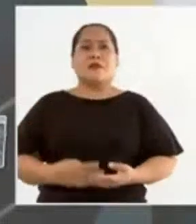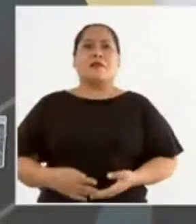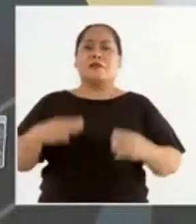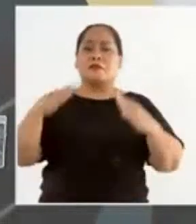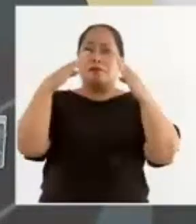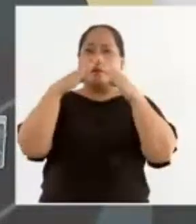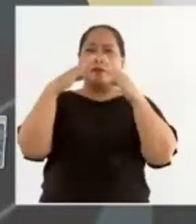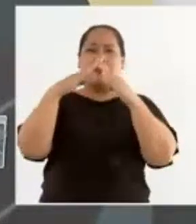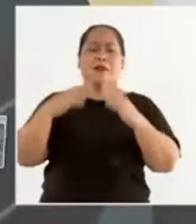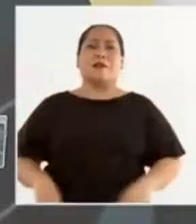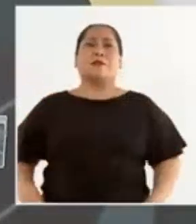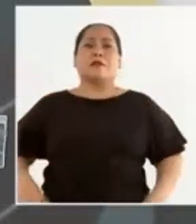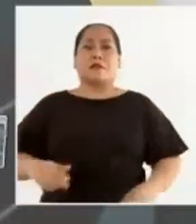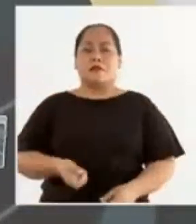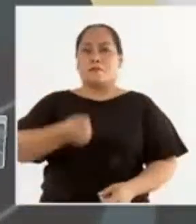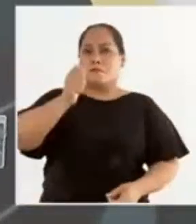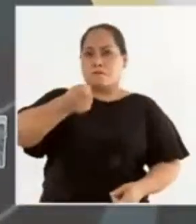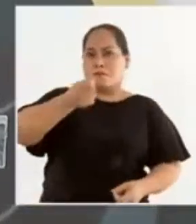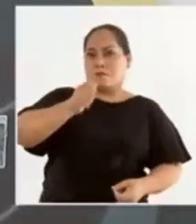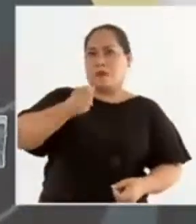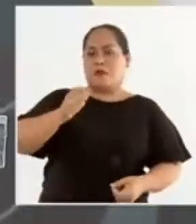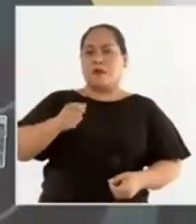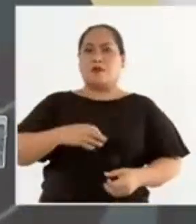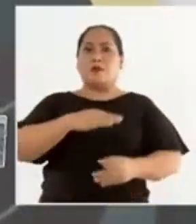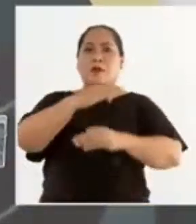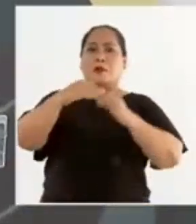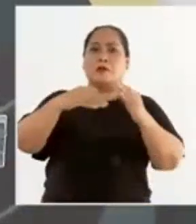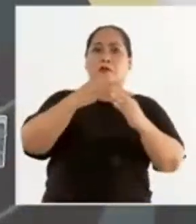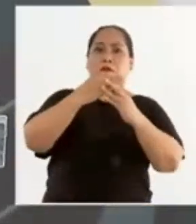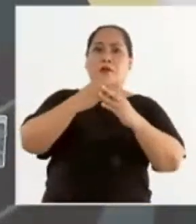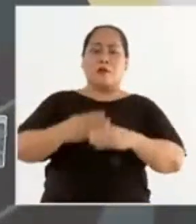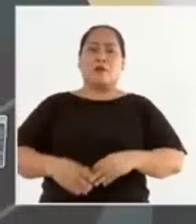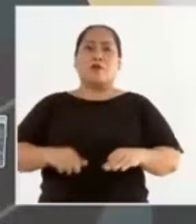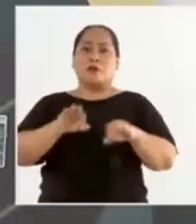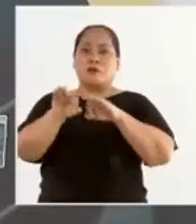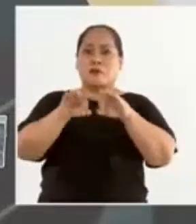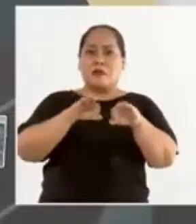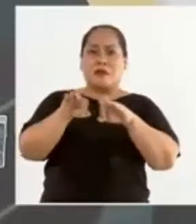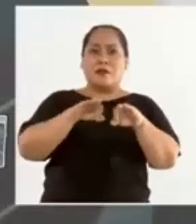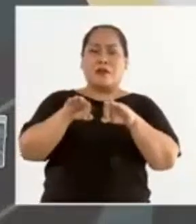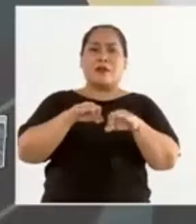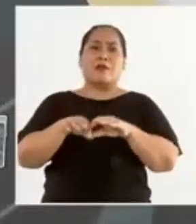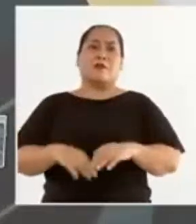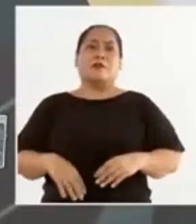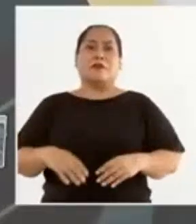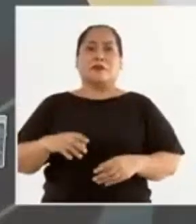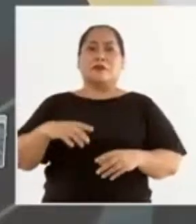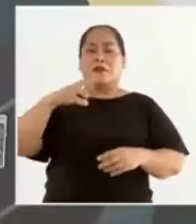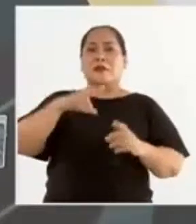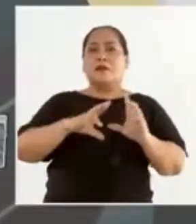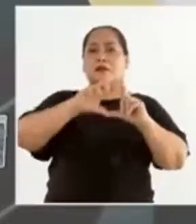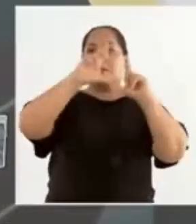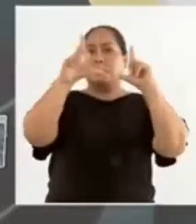al gabinete de salud del gobierno federal, al gabinete de salud del estado, al personal médico